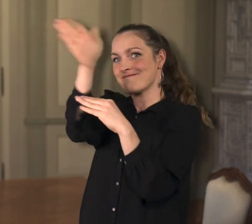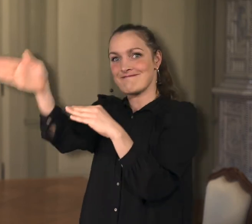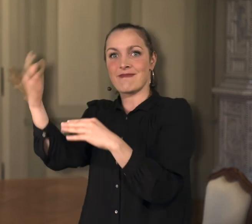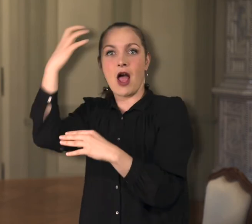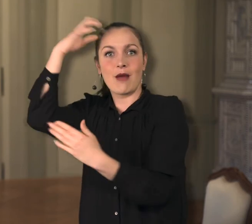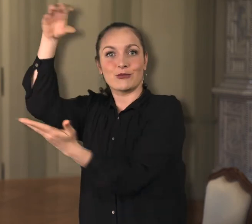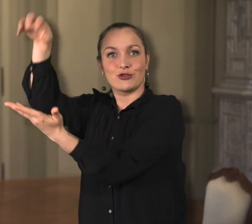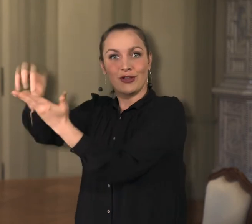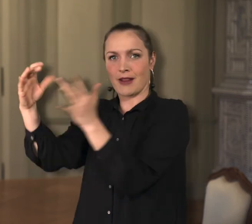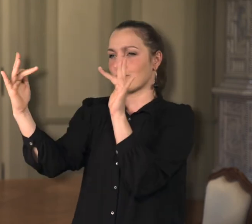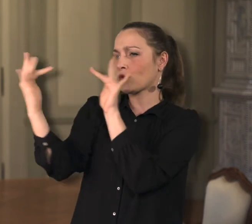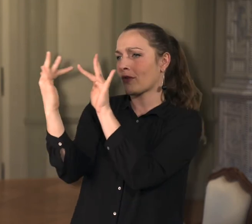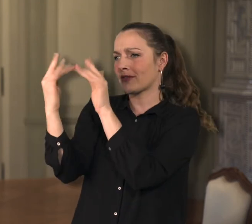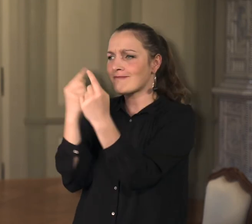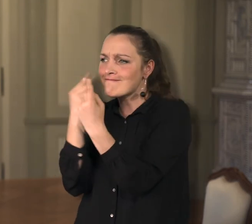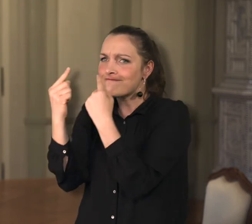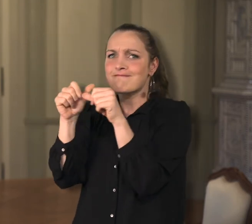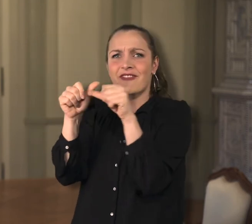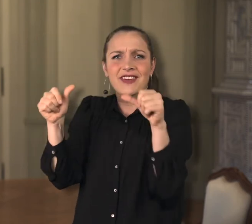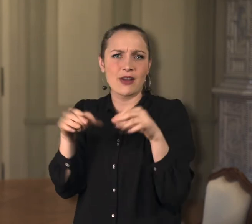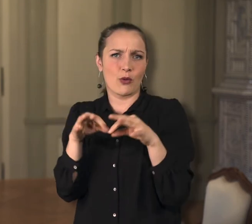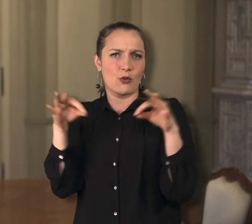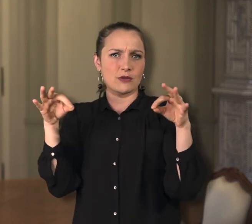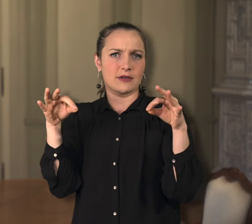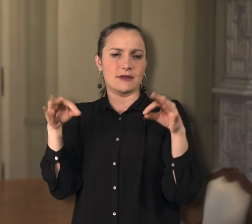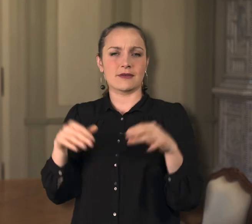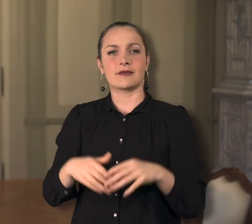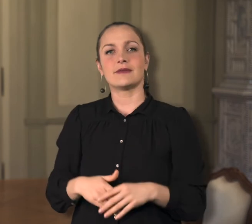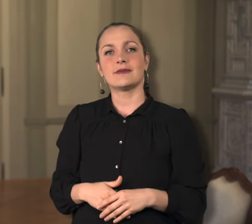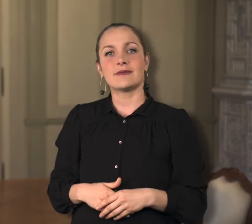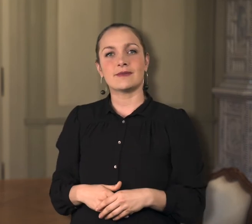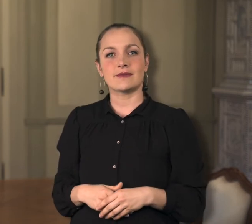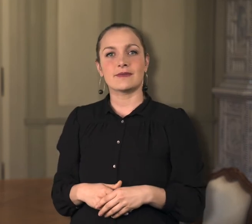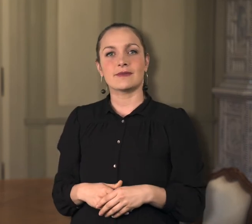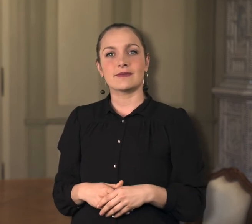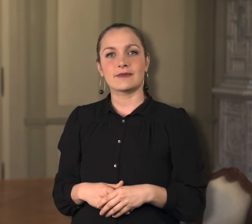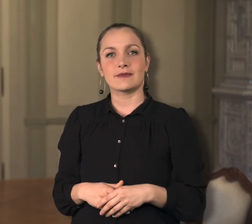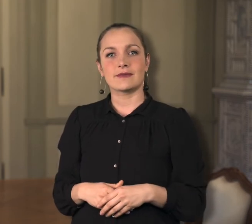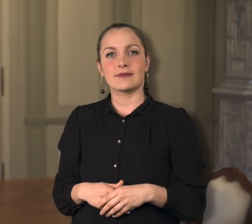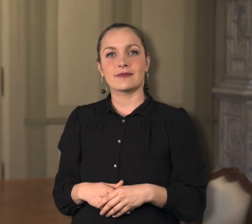Sollten die Kosten ein Problem für Sie sein, bitten wir Sie, vorgängig mit der betreffenden Amtsstelle Kontakt aufzunehmen.